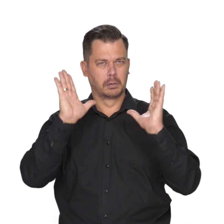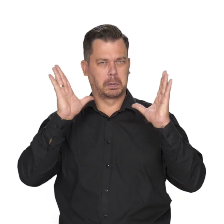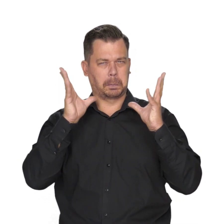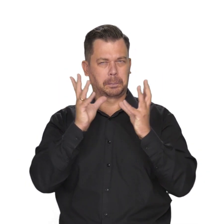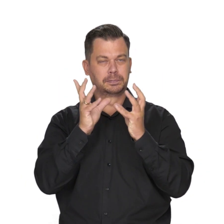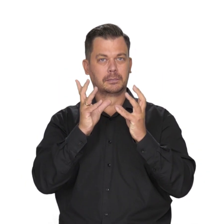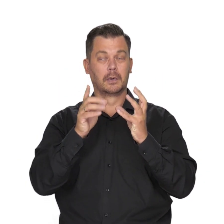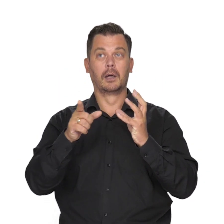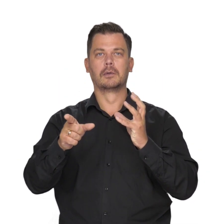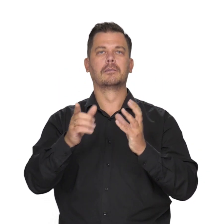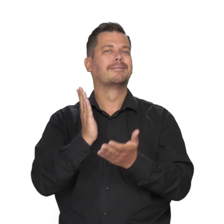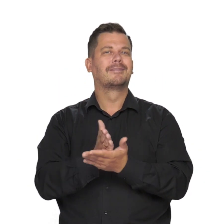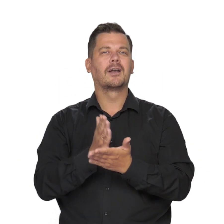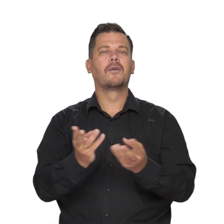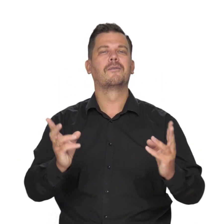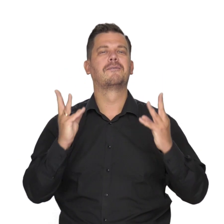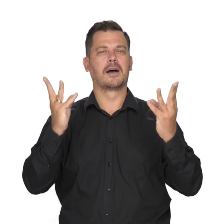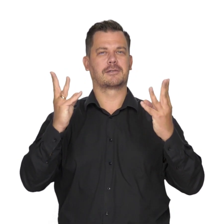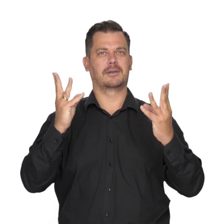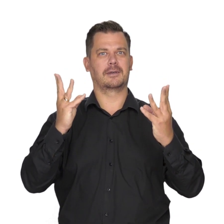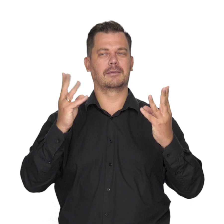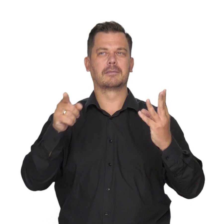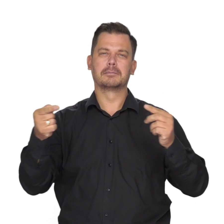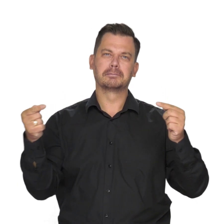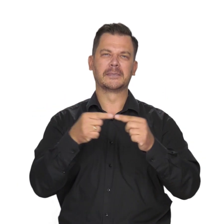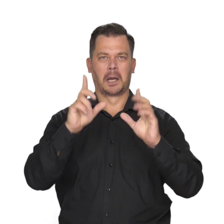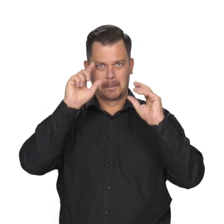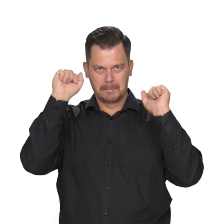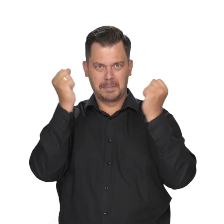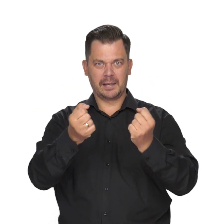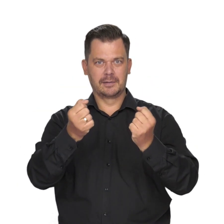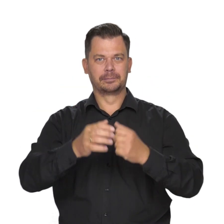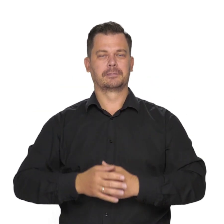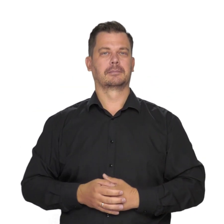Redukcja ma doprowadzić do pozostawienia jedynie tego, co najbardziej esencjonalne i charakterystyczne.